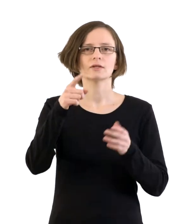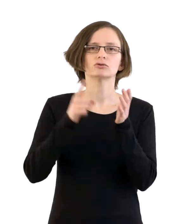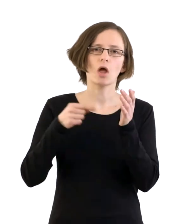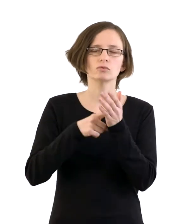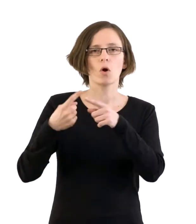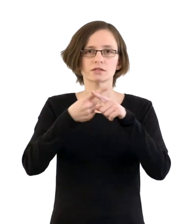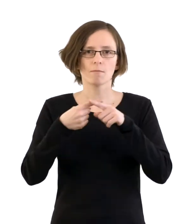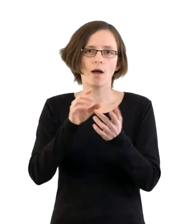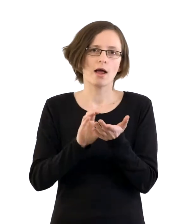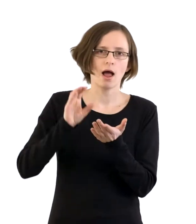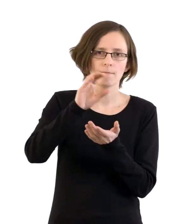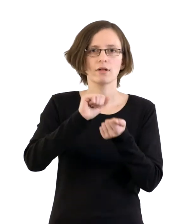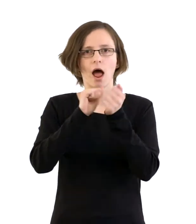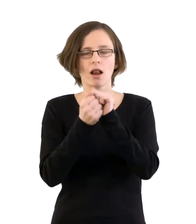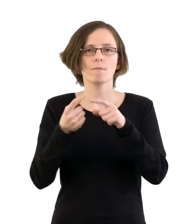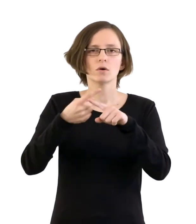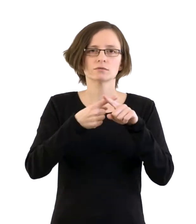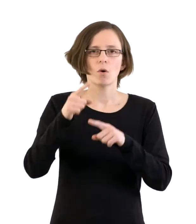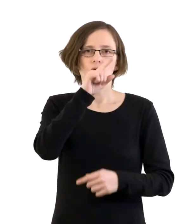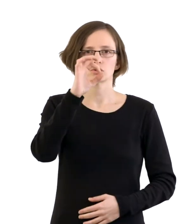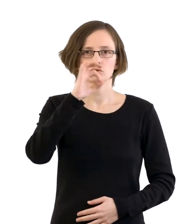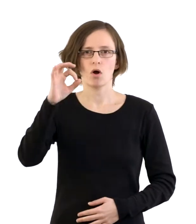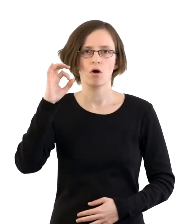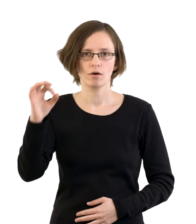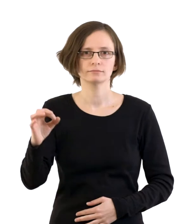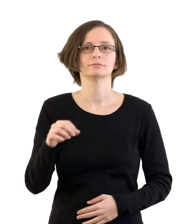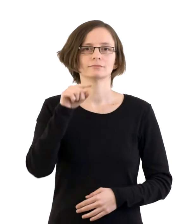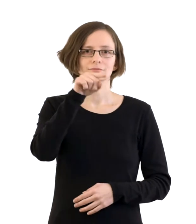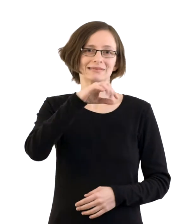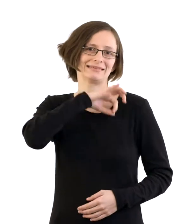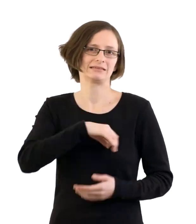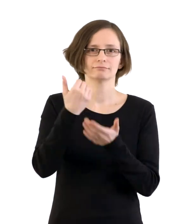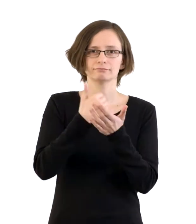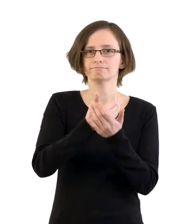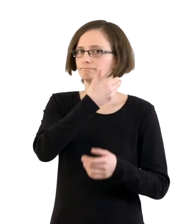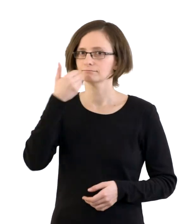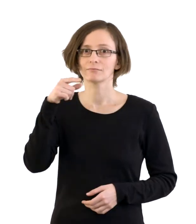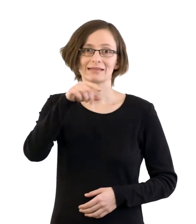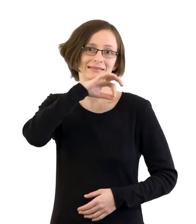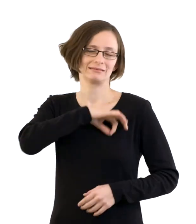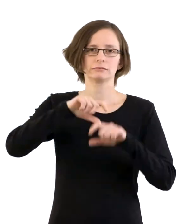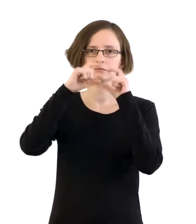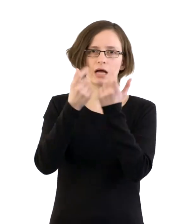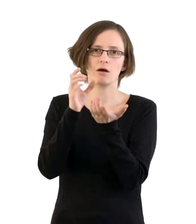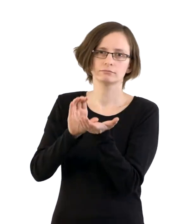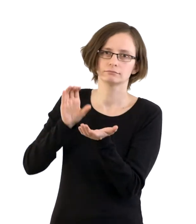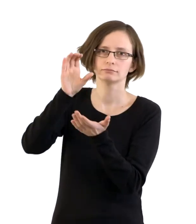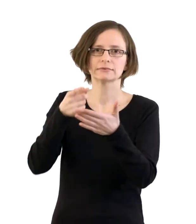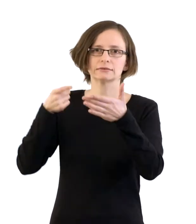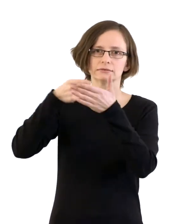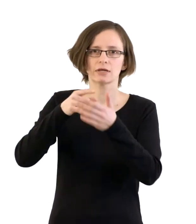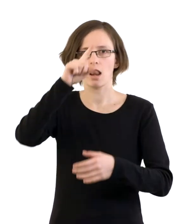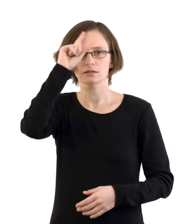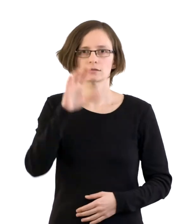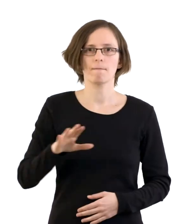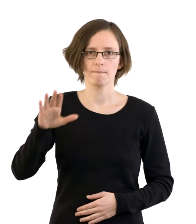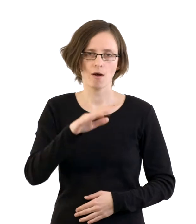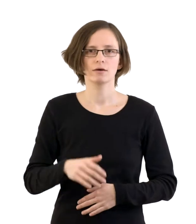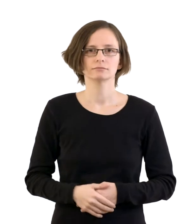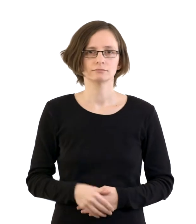Są to najczęściej spółki kapitałowe lub spółki z.o.o. z ograniczoną odpowiedzialnością, których zysk z działalności jest przeznaczany na cele społeczne.